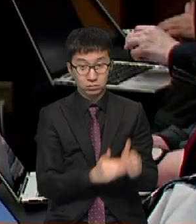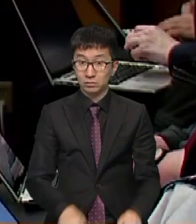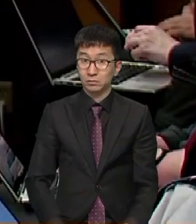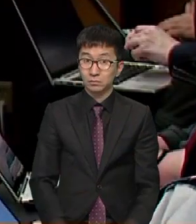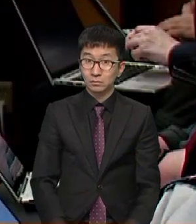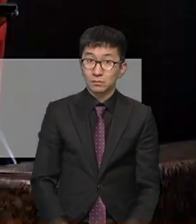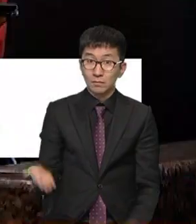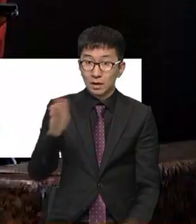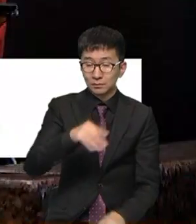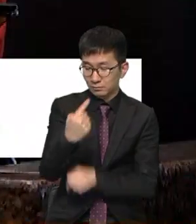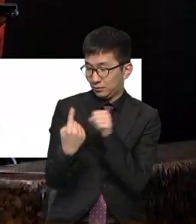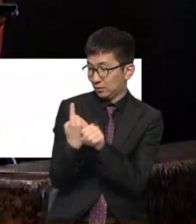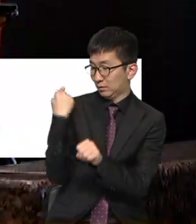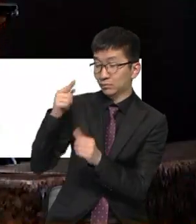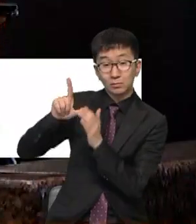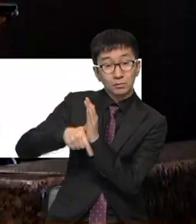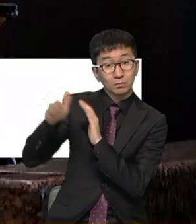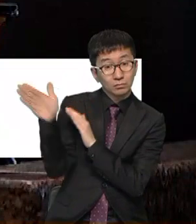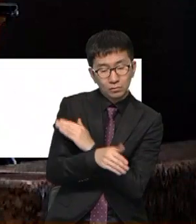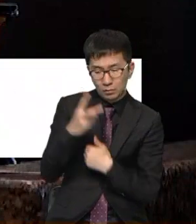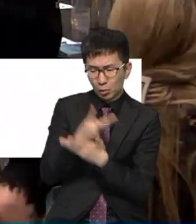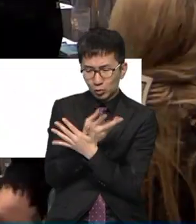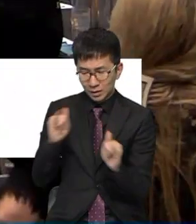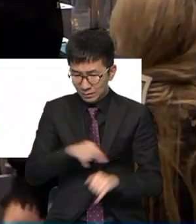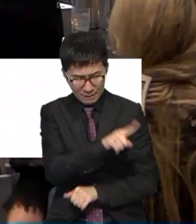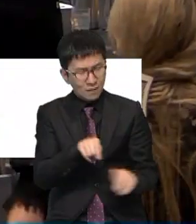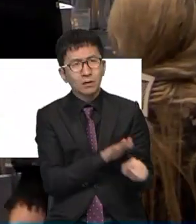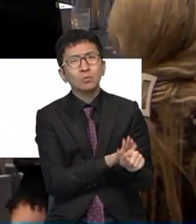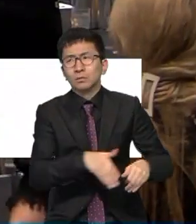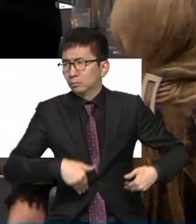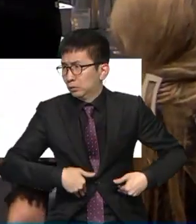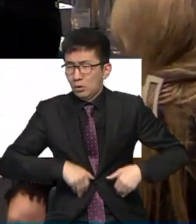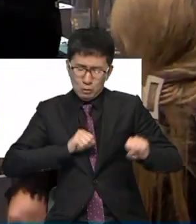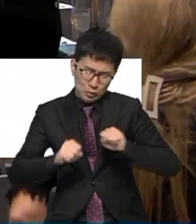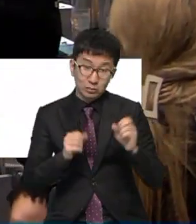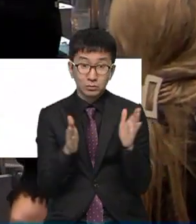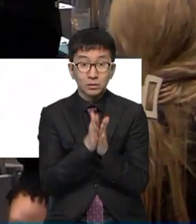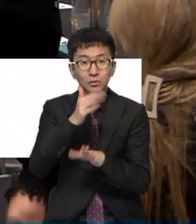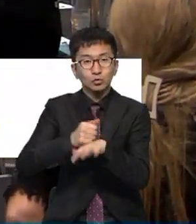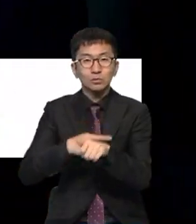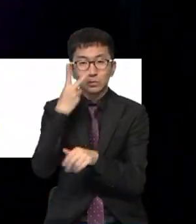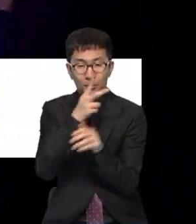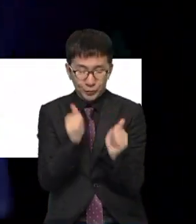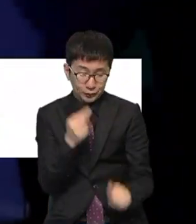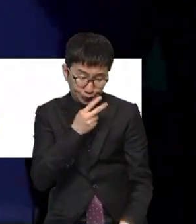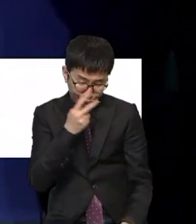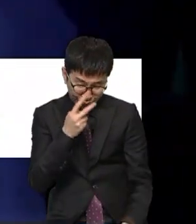하지만 작년부터 변호사들을 중심으로 구명운동이 시작됐고 결국 검찰이 사건을 재검토한 끝에 엉뚱한 사람을 강압